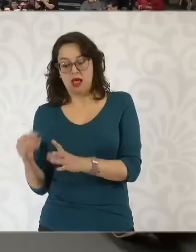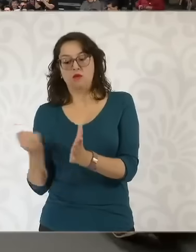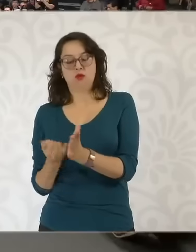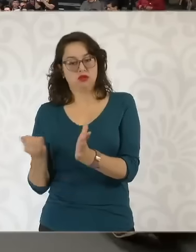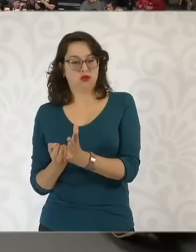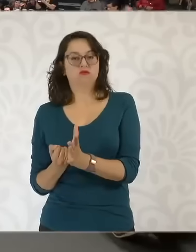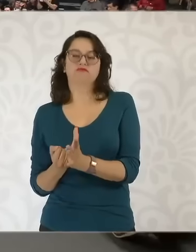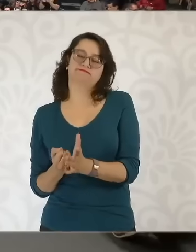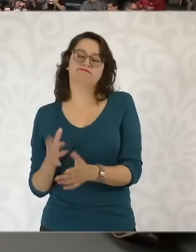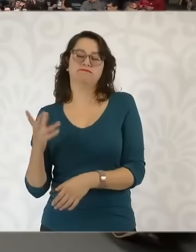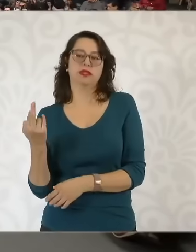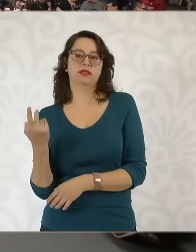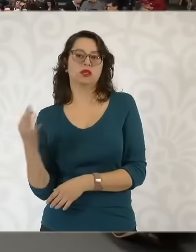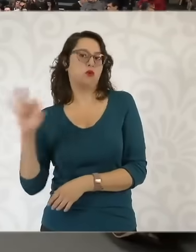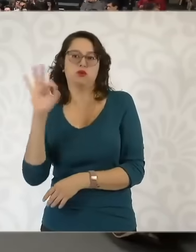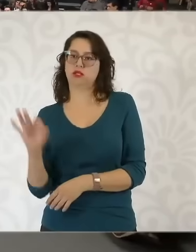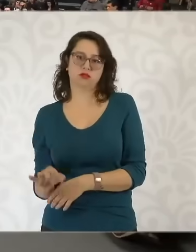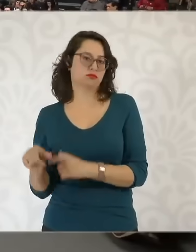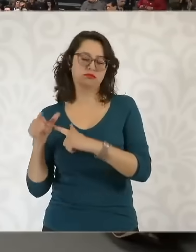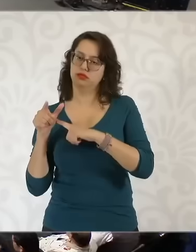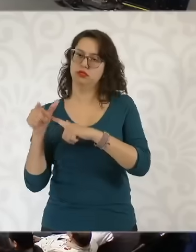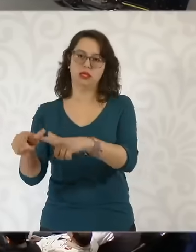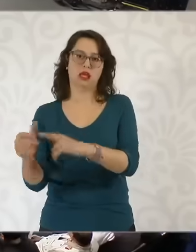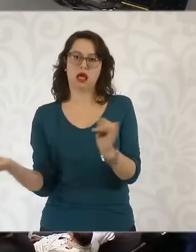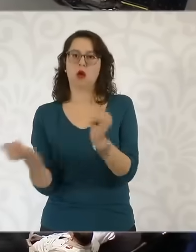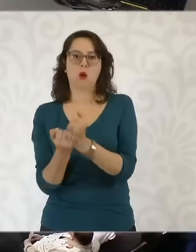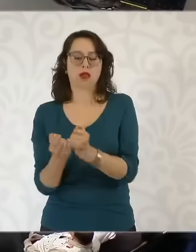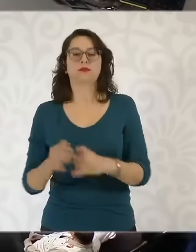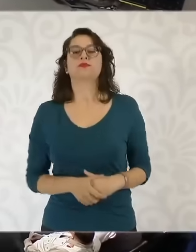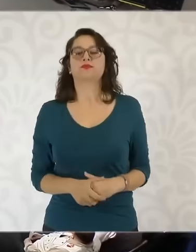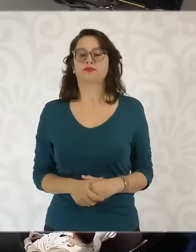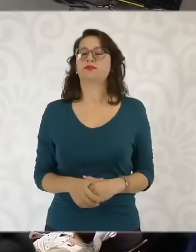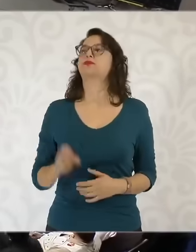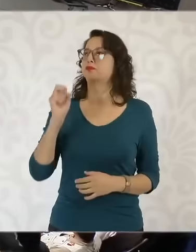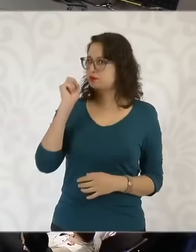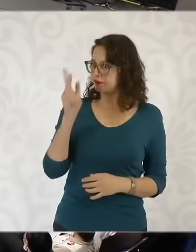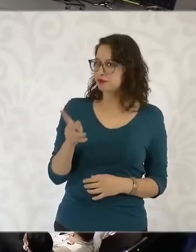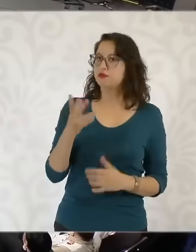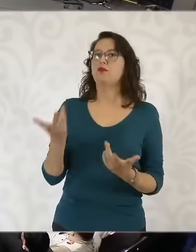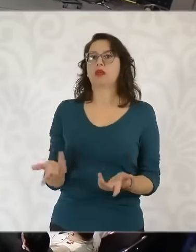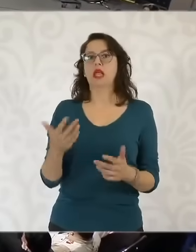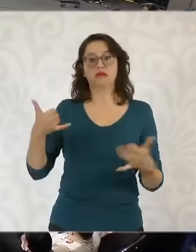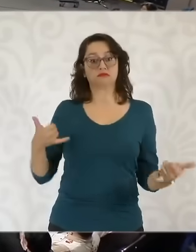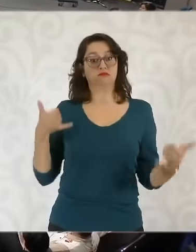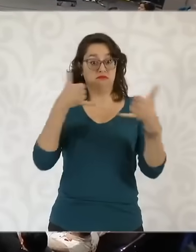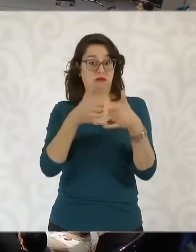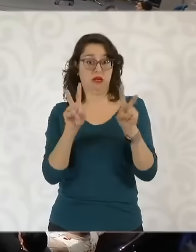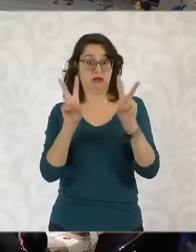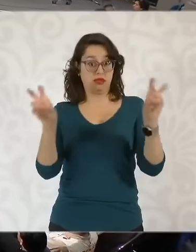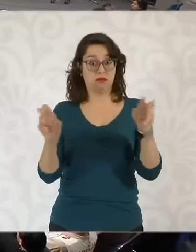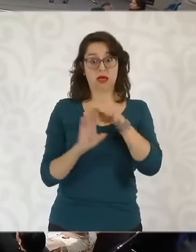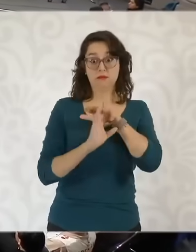Okay. Eh, también en esta llamada hablaron de temas migratorios. Se puso sobre la mesa esta